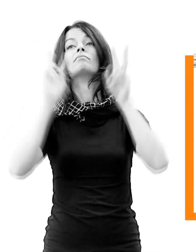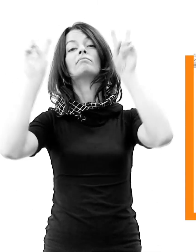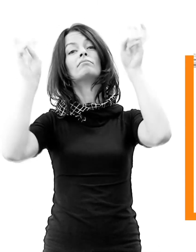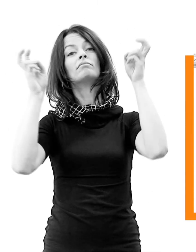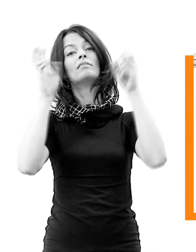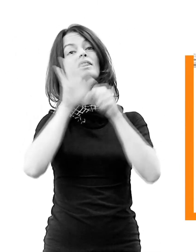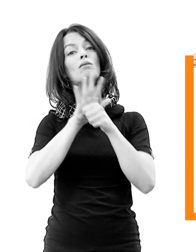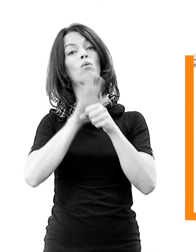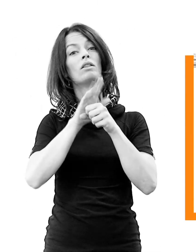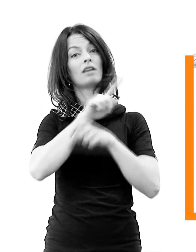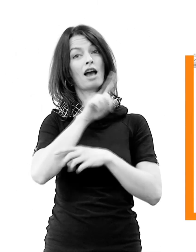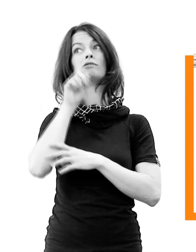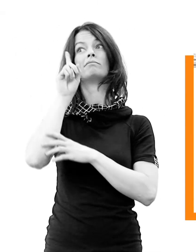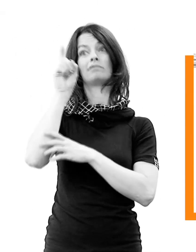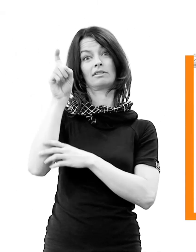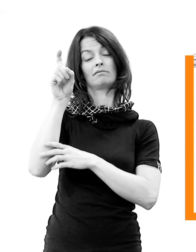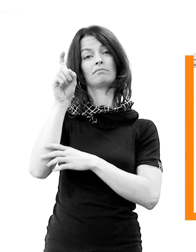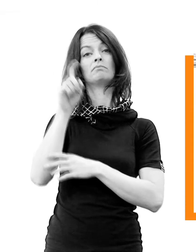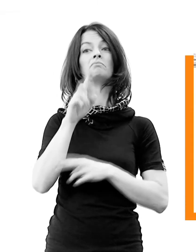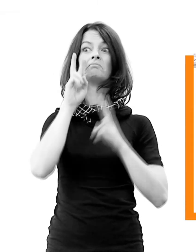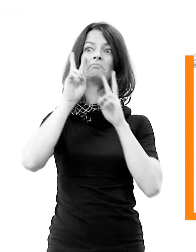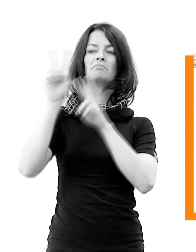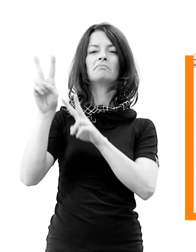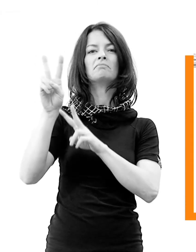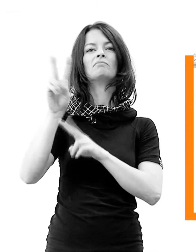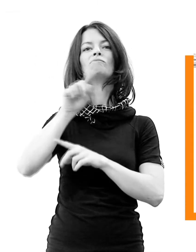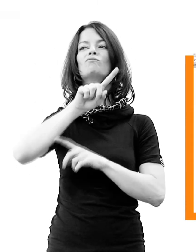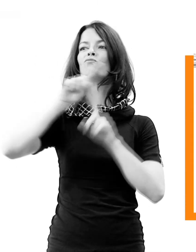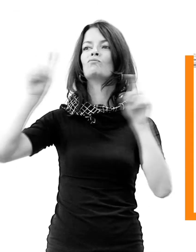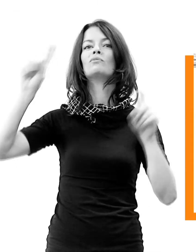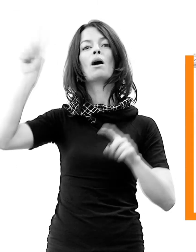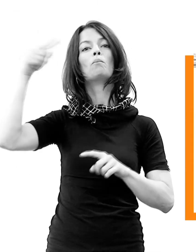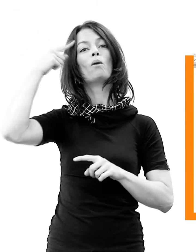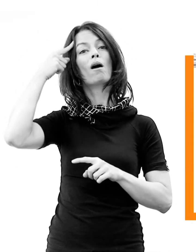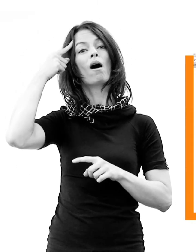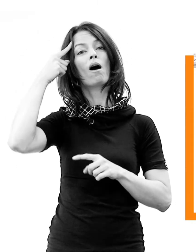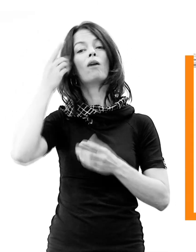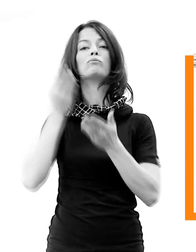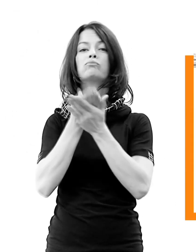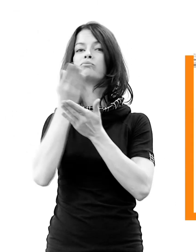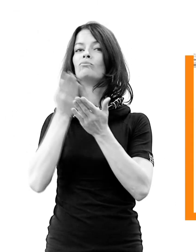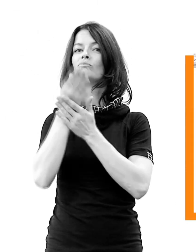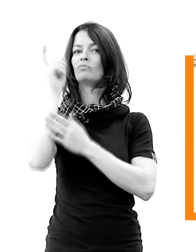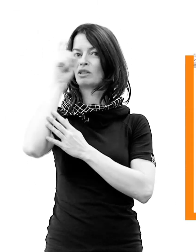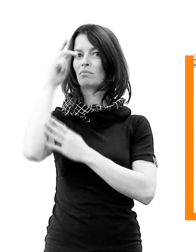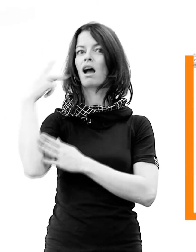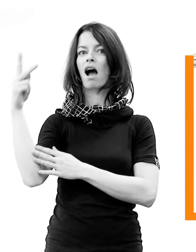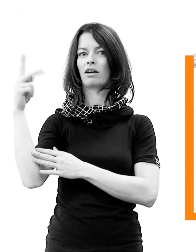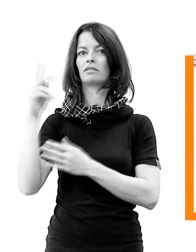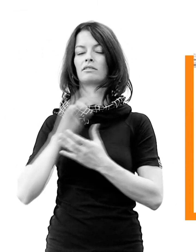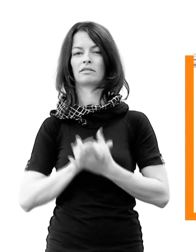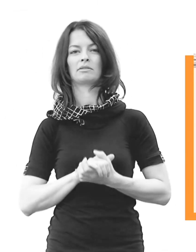Visitez la section «Témoignages» et laissez d'autres employeurs vous raconter leur expérience.